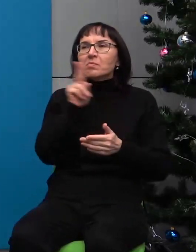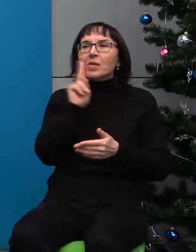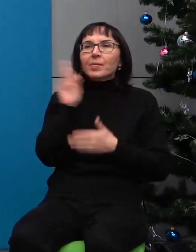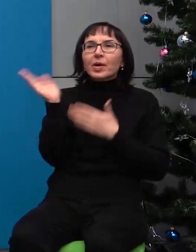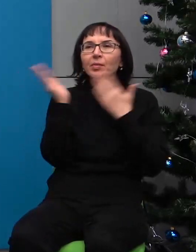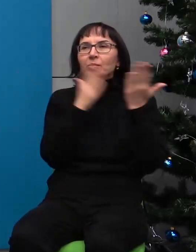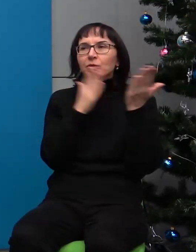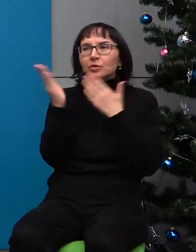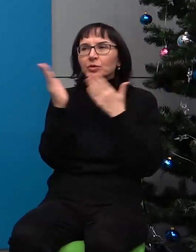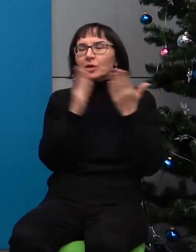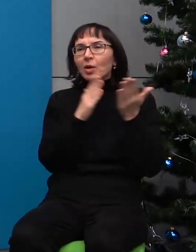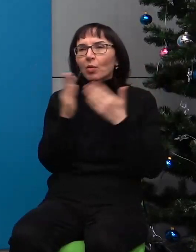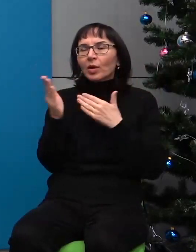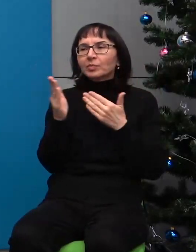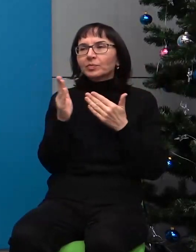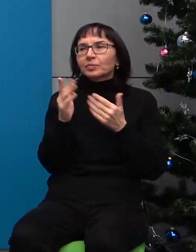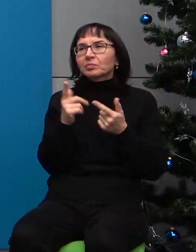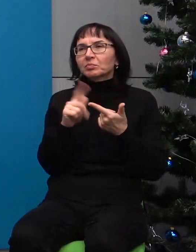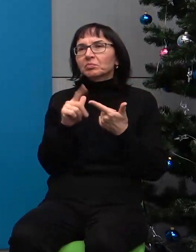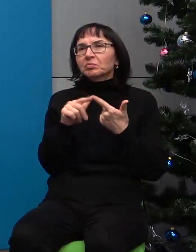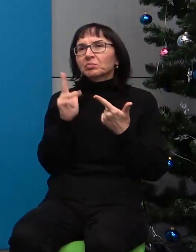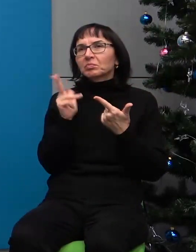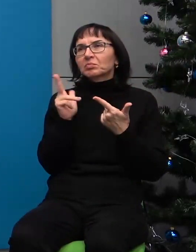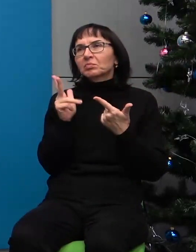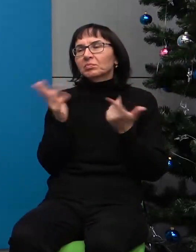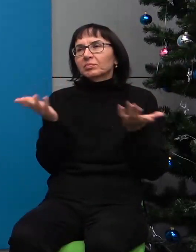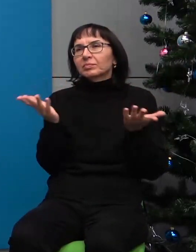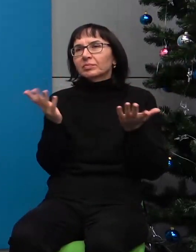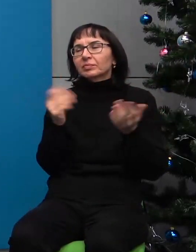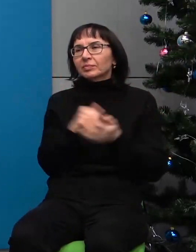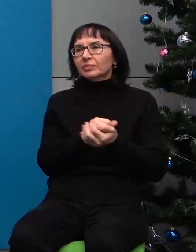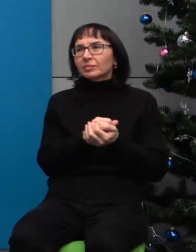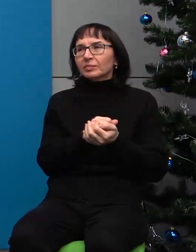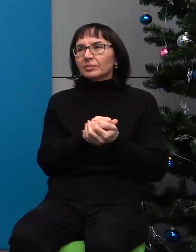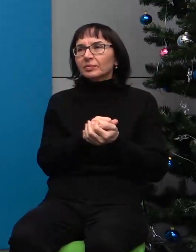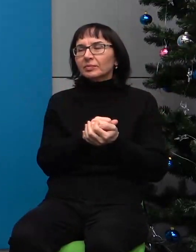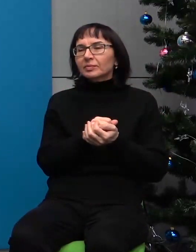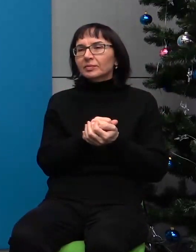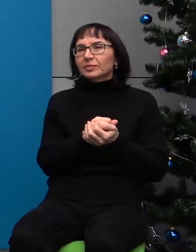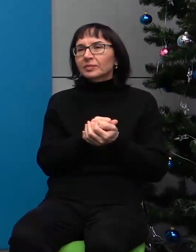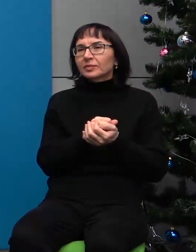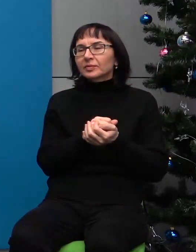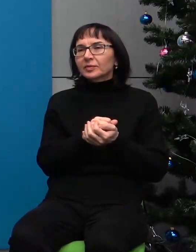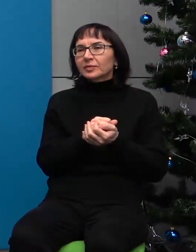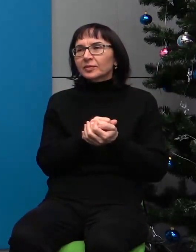Okej, kto jeszcze? Więc, no to wiesz, kto jest. Pierwsze spotkanie autorskie swoje?